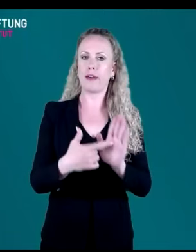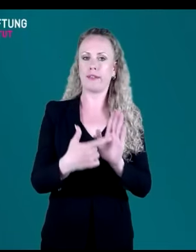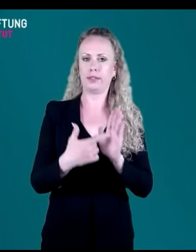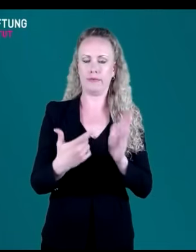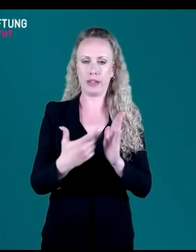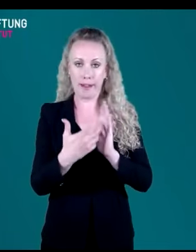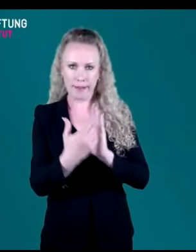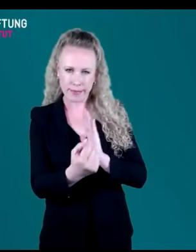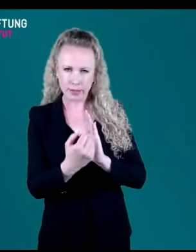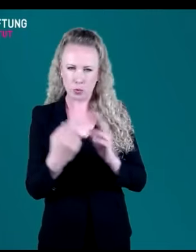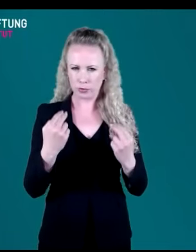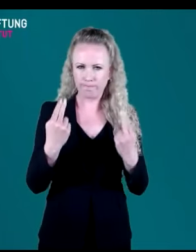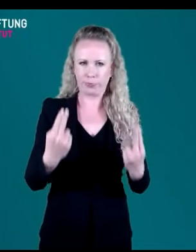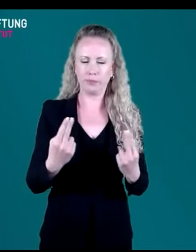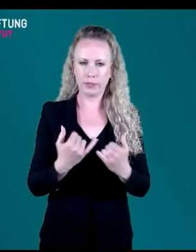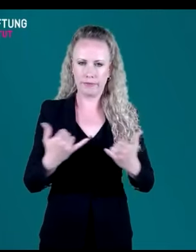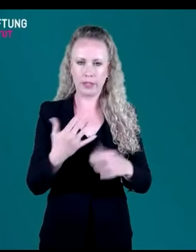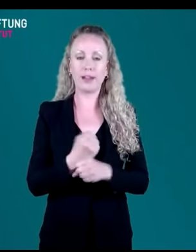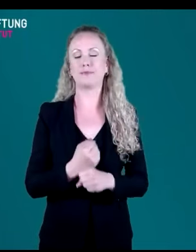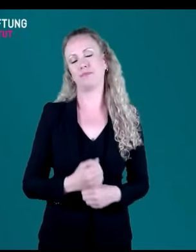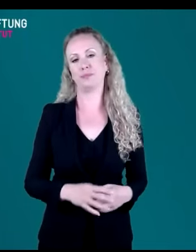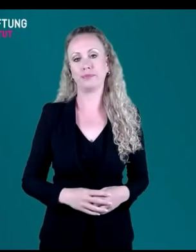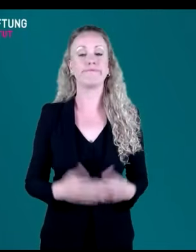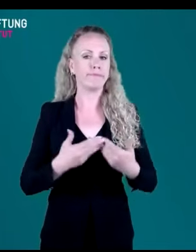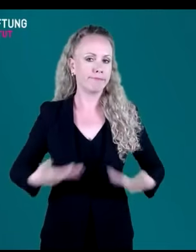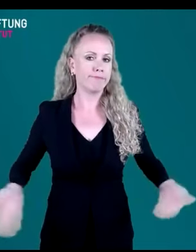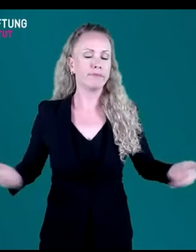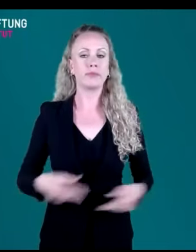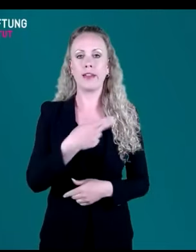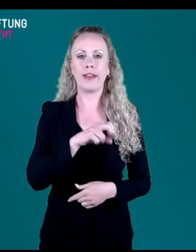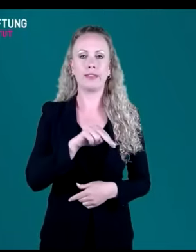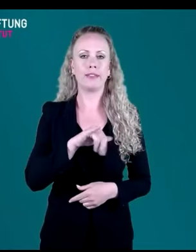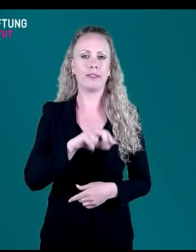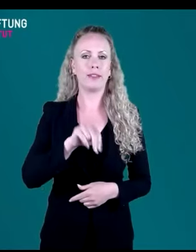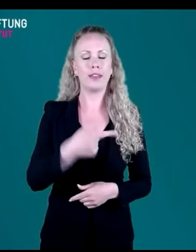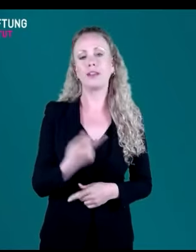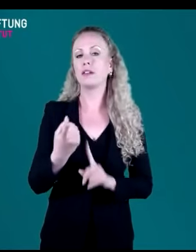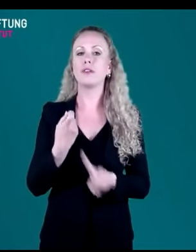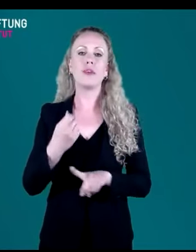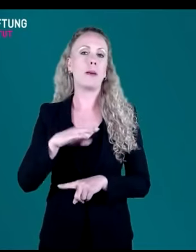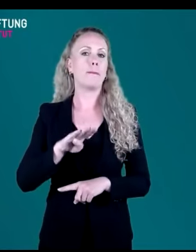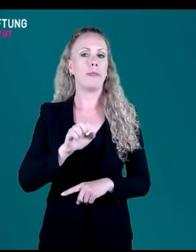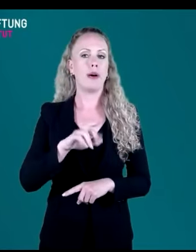Ich bin Henning von Bargen, Pronomen er/ihm, und leite zusammen mit meiner Kollegin Ines Kappert